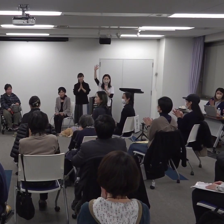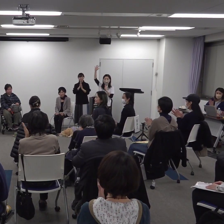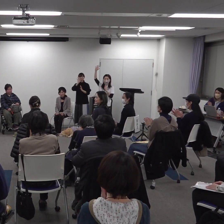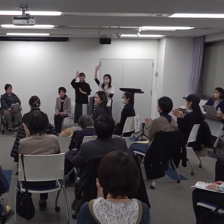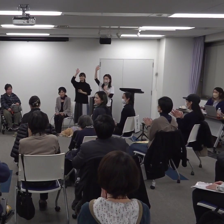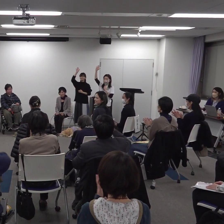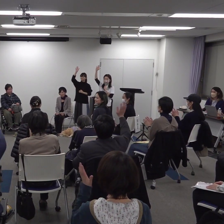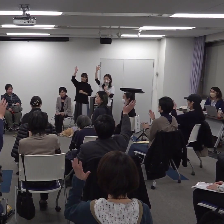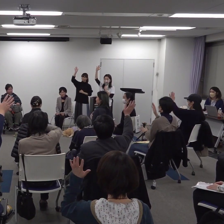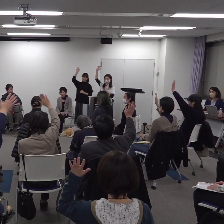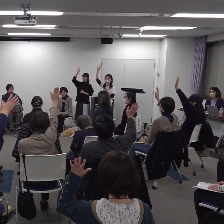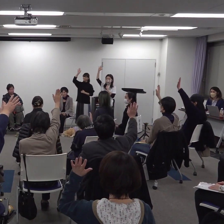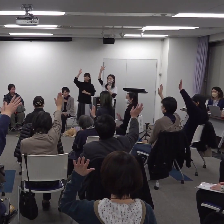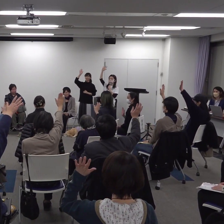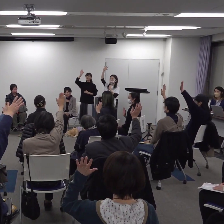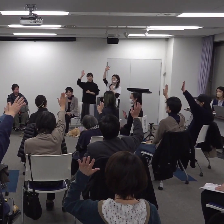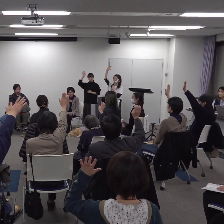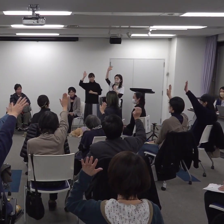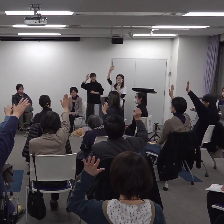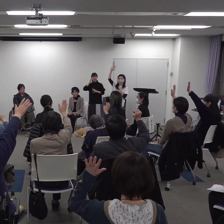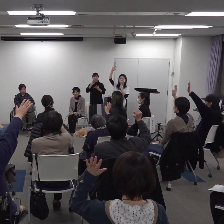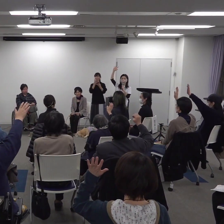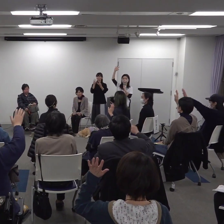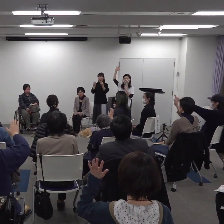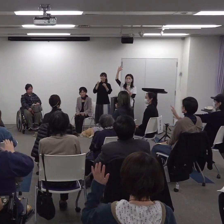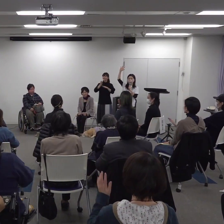手を挙げましょう これも多いですねありがとうございます